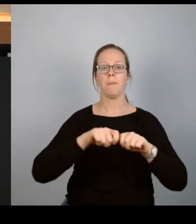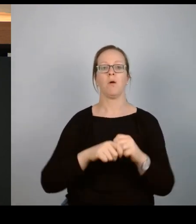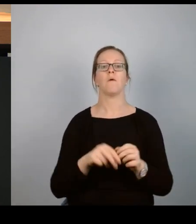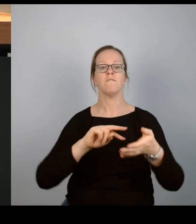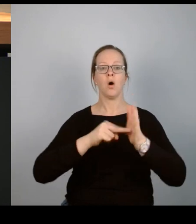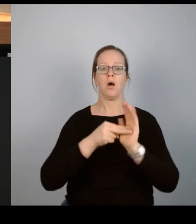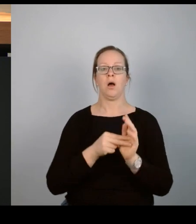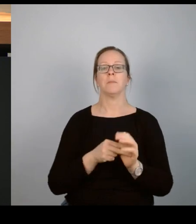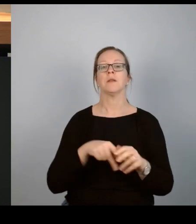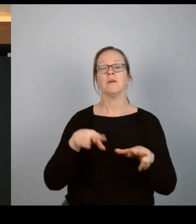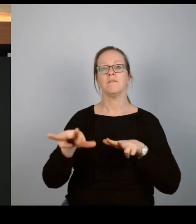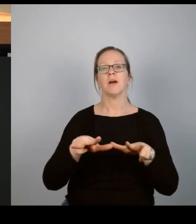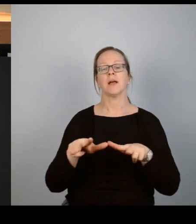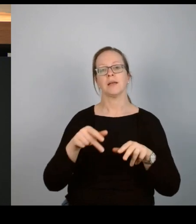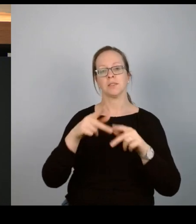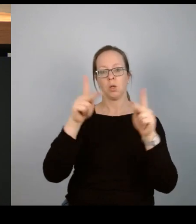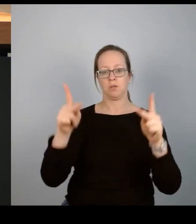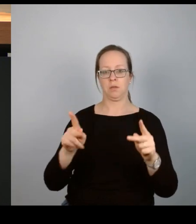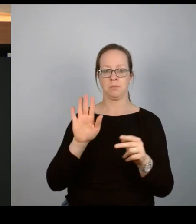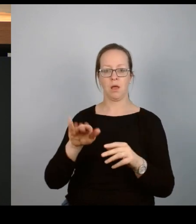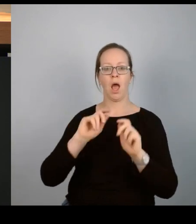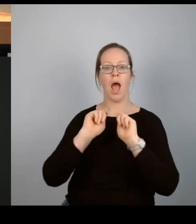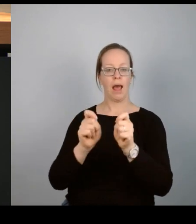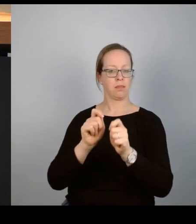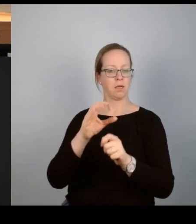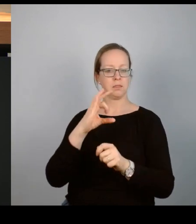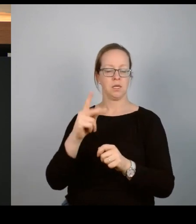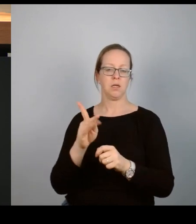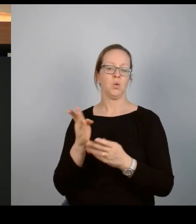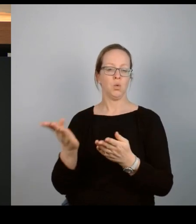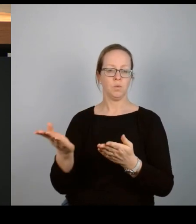Insofern, glaube ich, ist das dann eher die Frage, wenn Sie